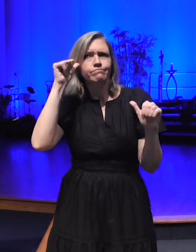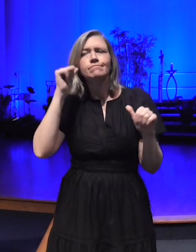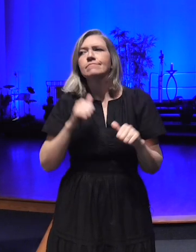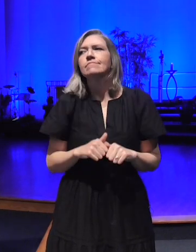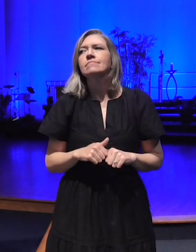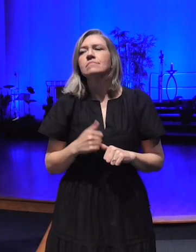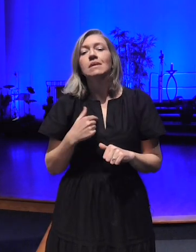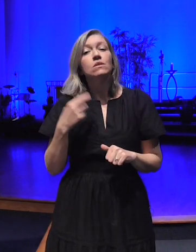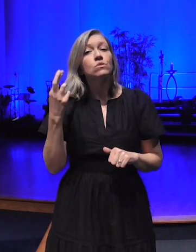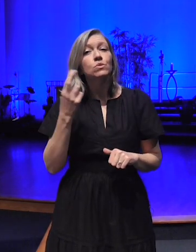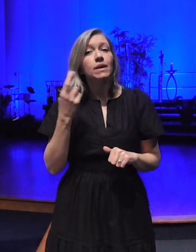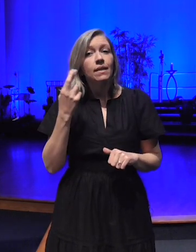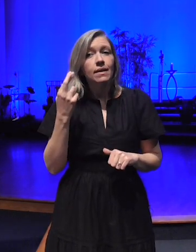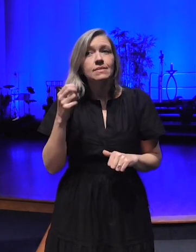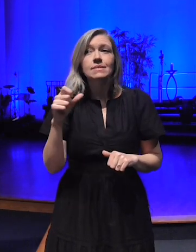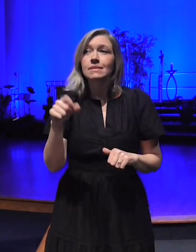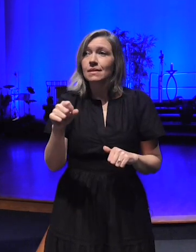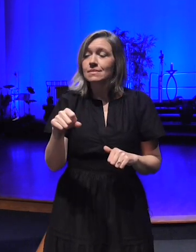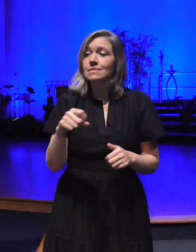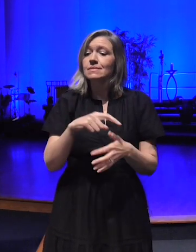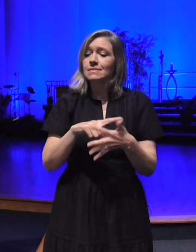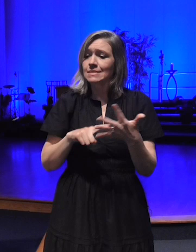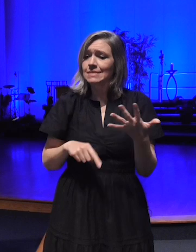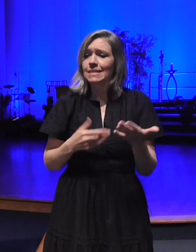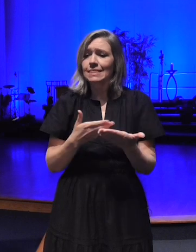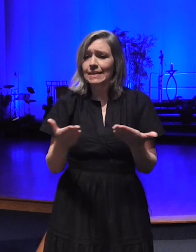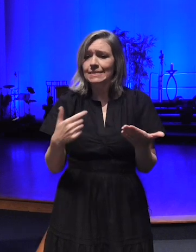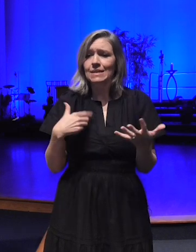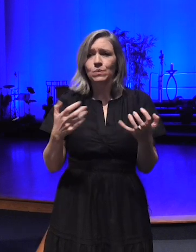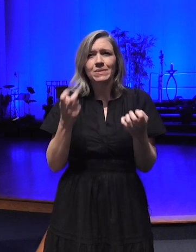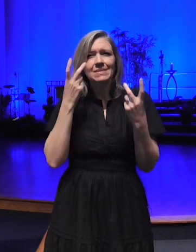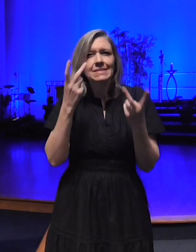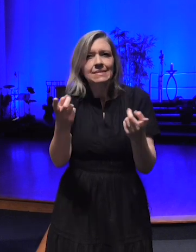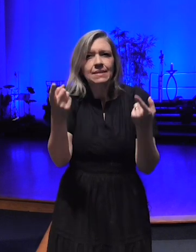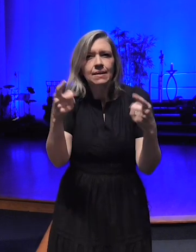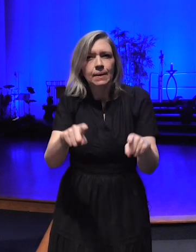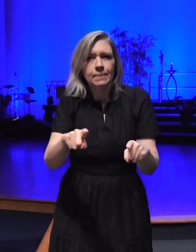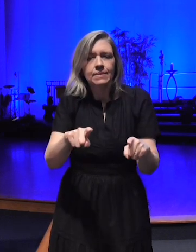de las cosas que quería lograr o ver suceder, pero también se trataba de probarme a mí mismo y